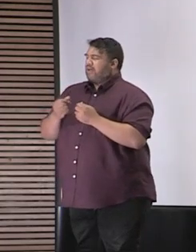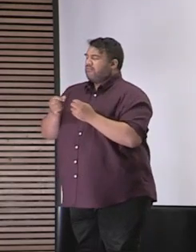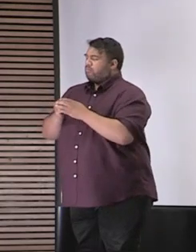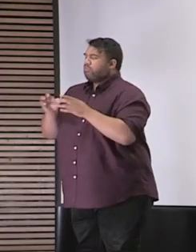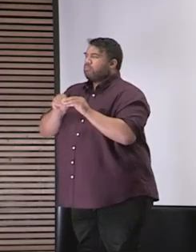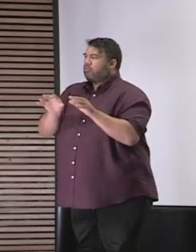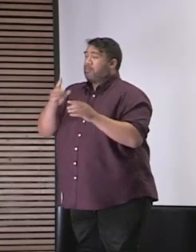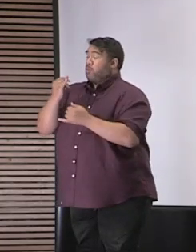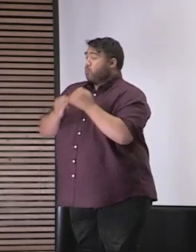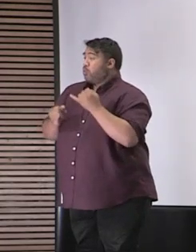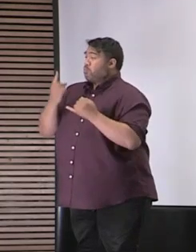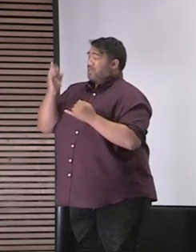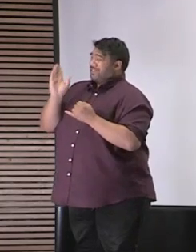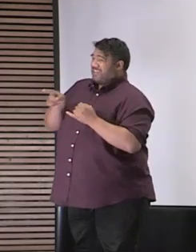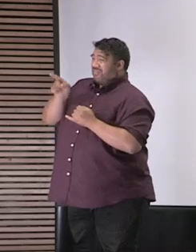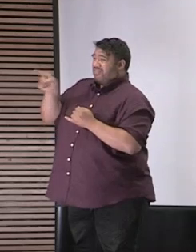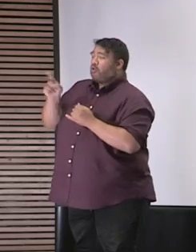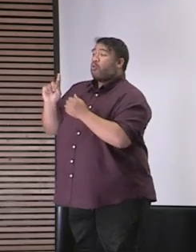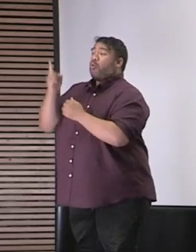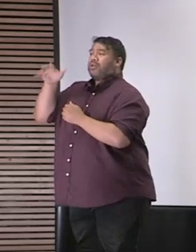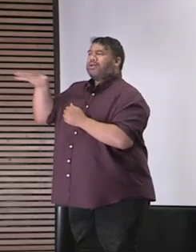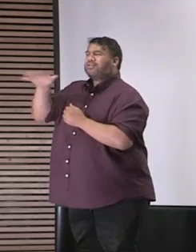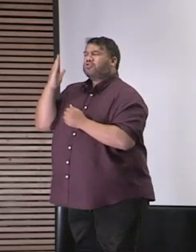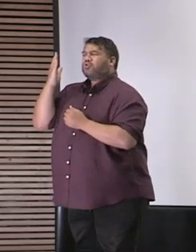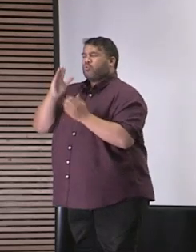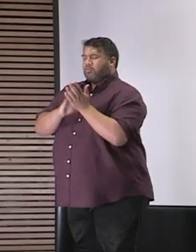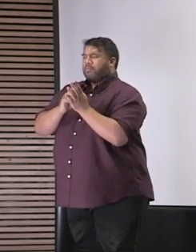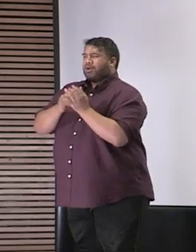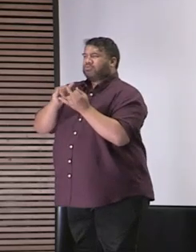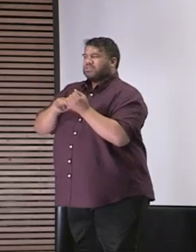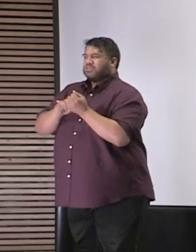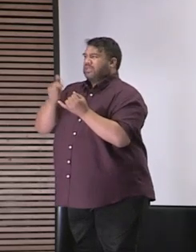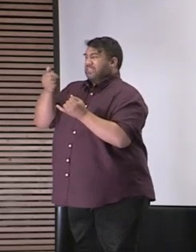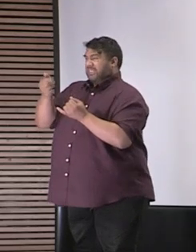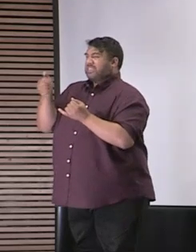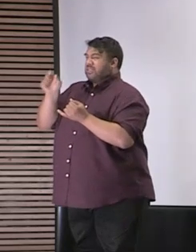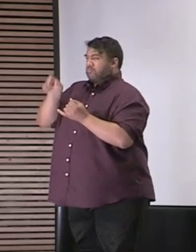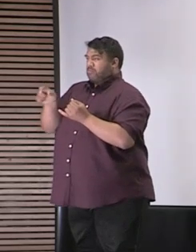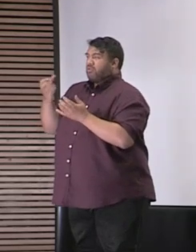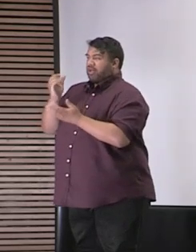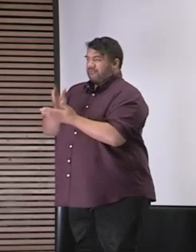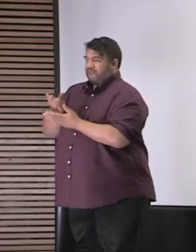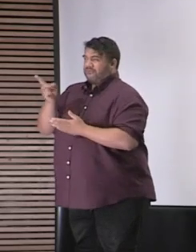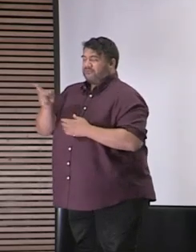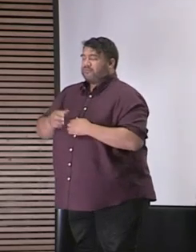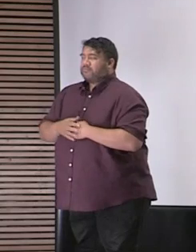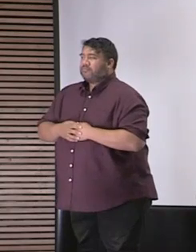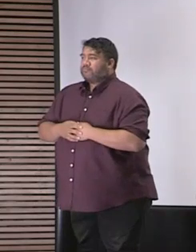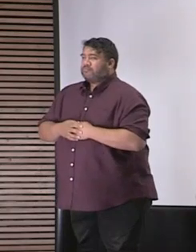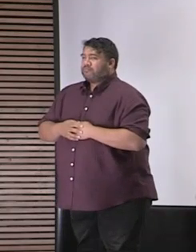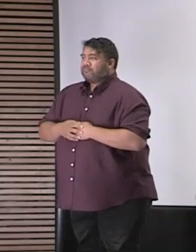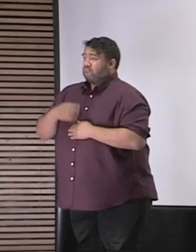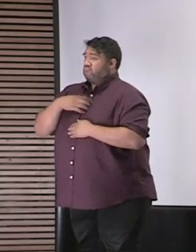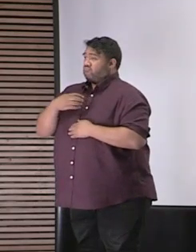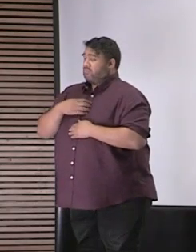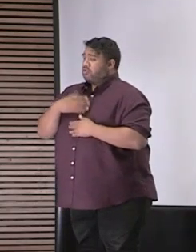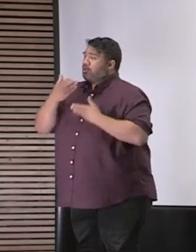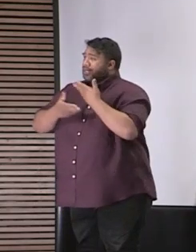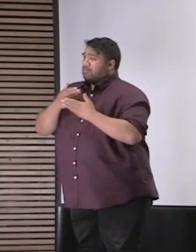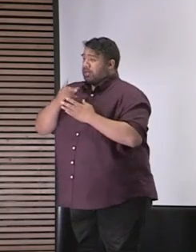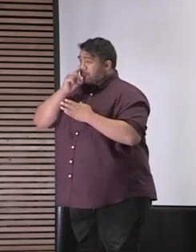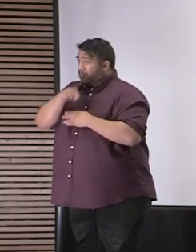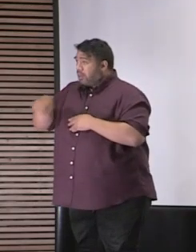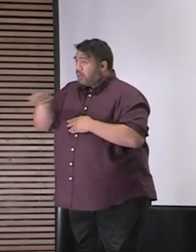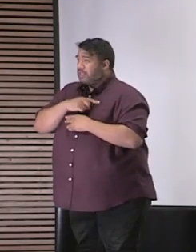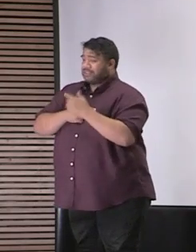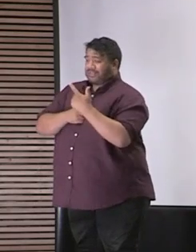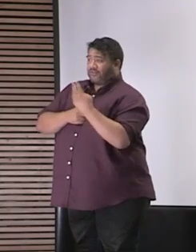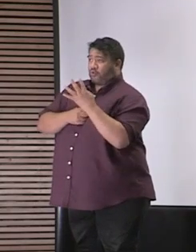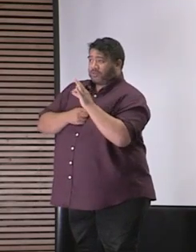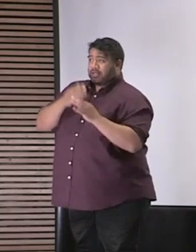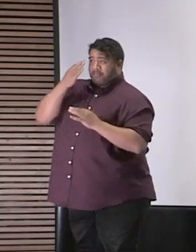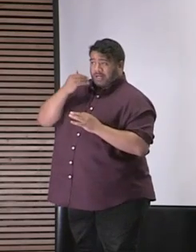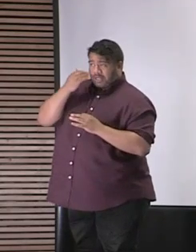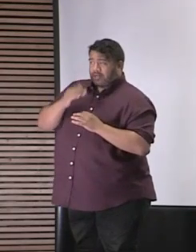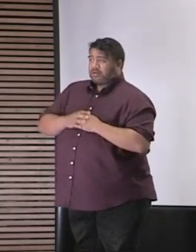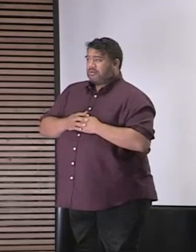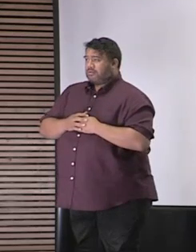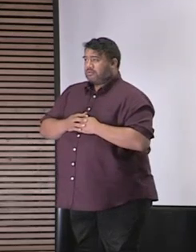aumentado ligeramente en cada